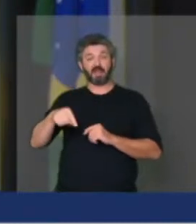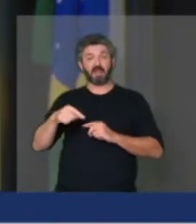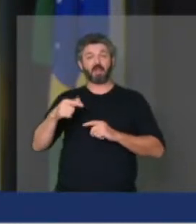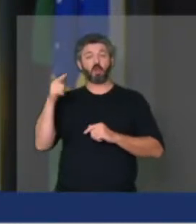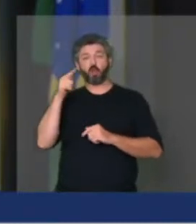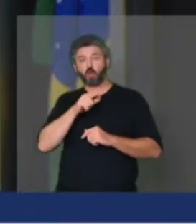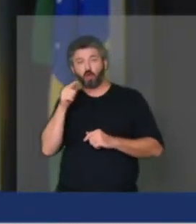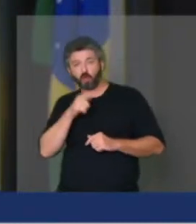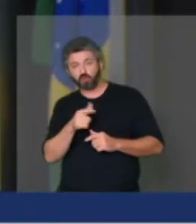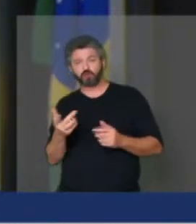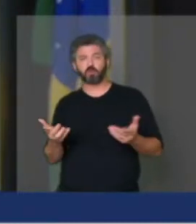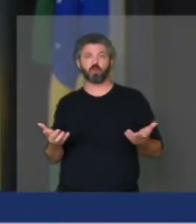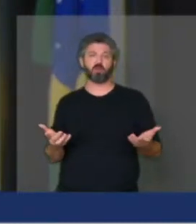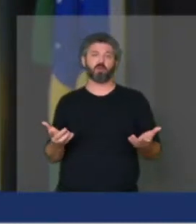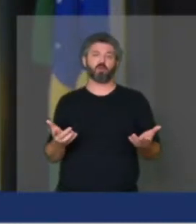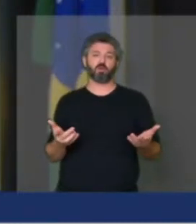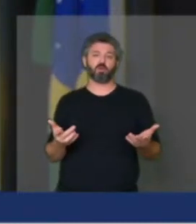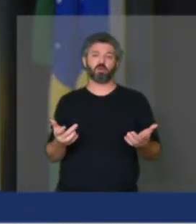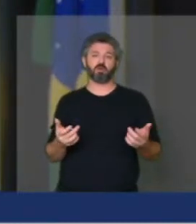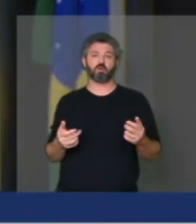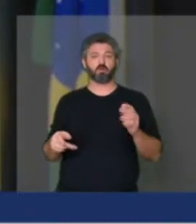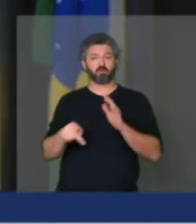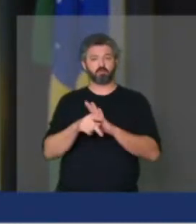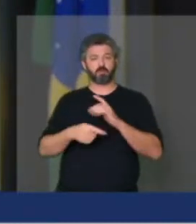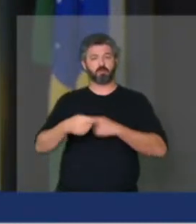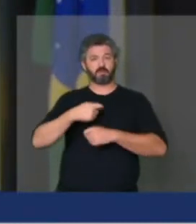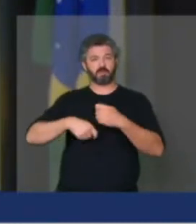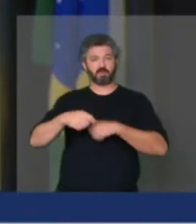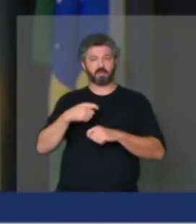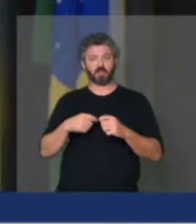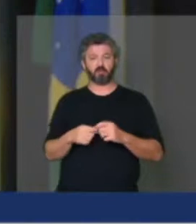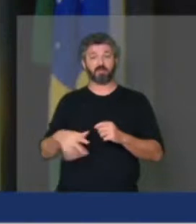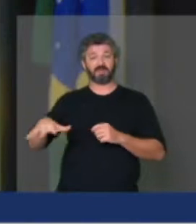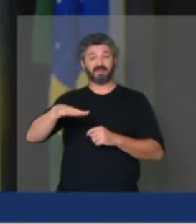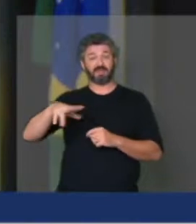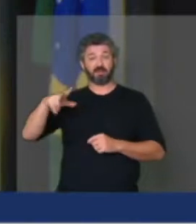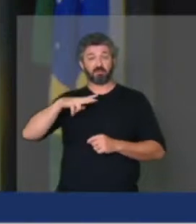COMO ECONOMISTA. NO ÂMBITO PRIVADO. QUANDO ELE FOI CONVOCADO PARA SER MINISTRO DA ECONOMIA E PASSOU E FOI